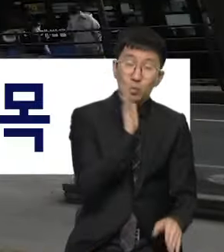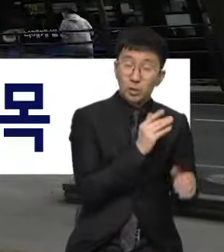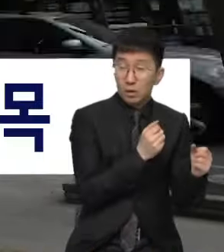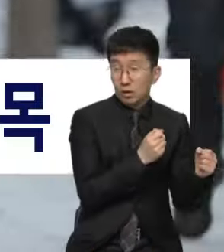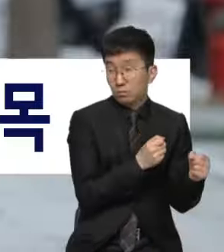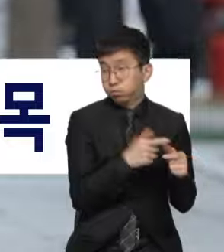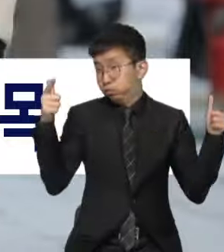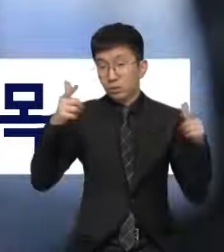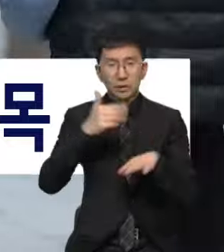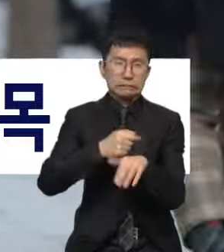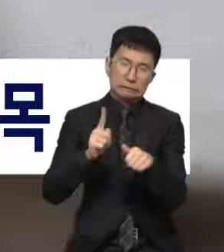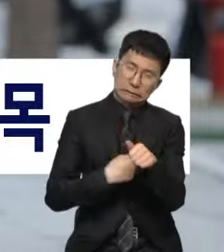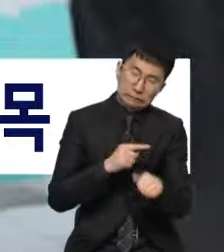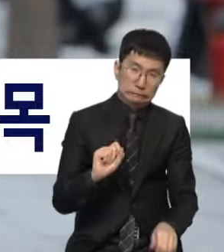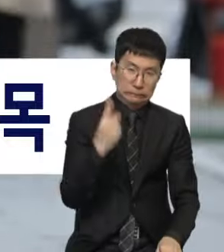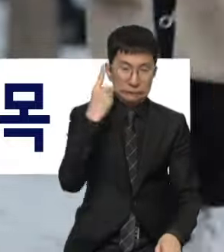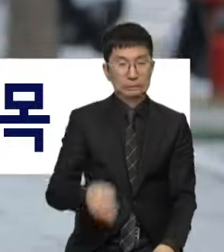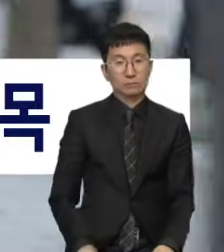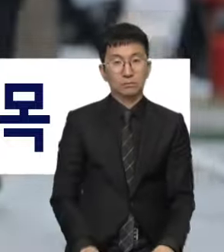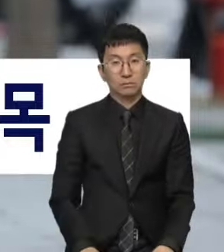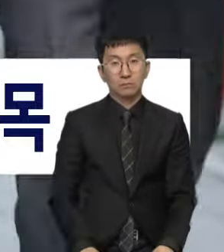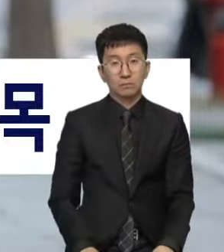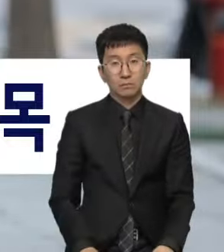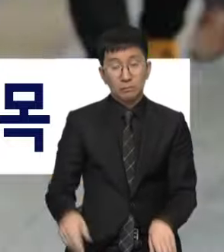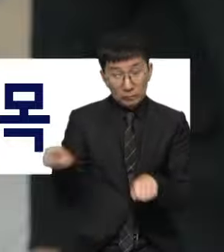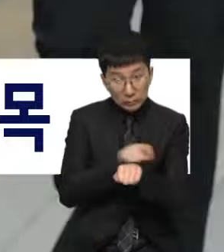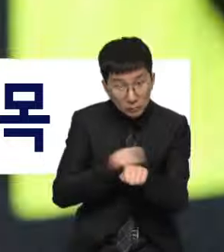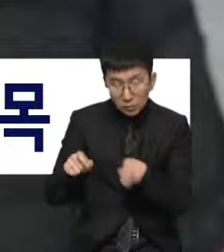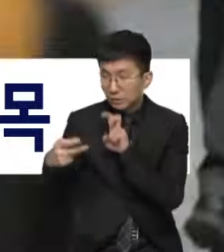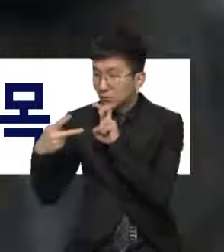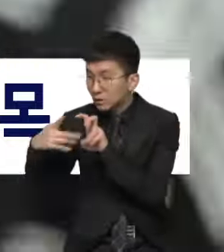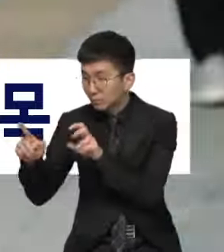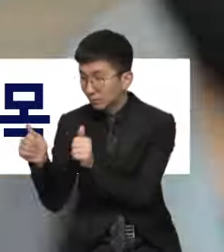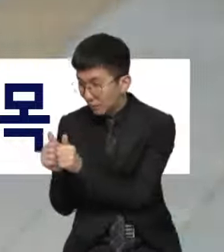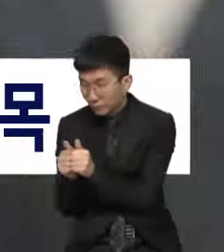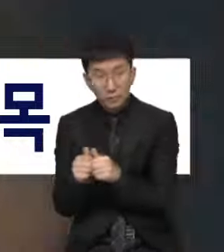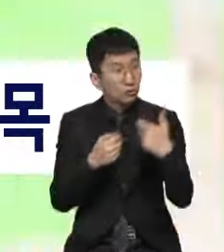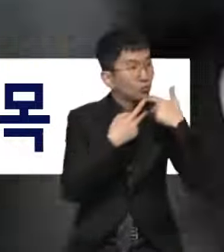거대 양당은 이 가운데 20대, 60대 남성 표심에 주목합니다.